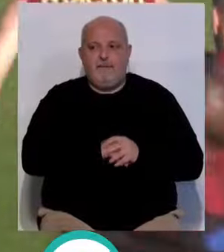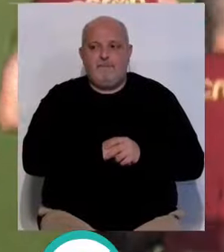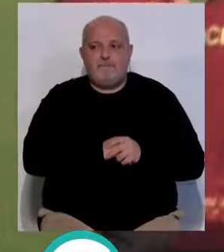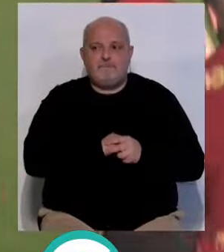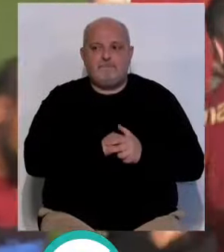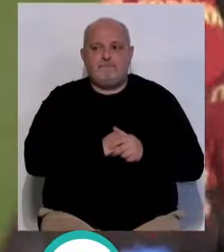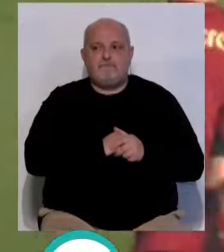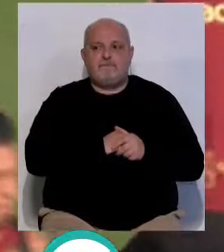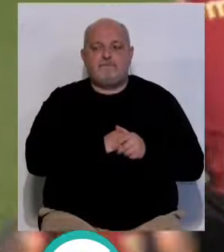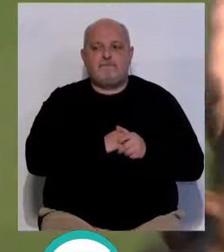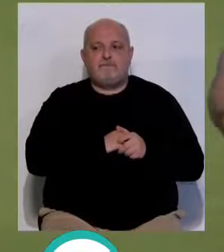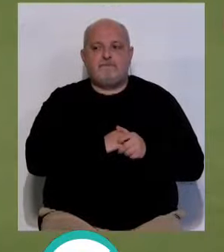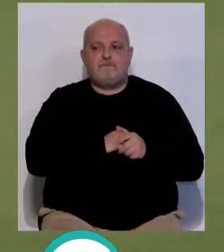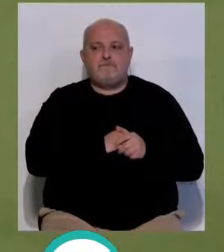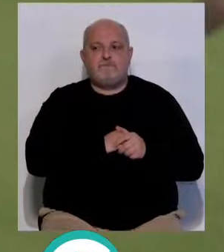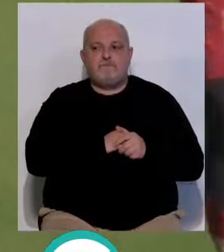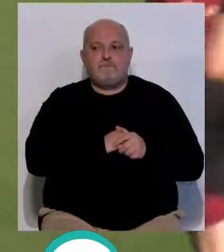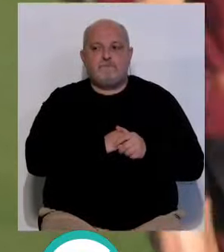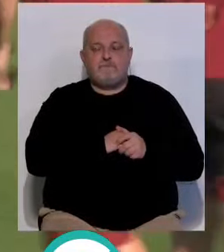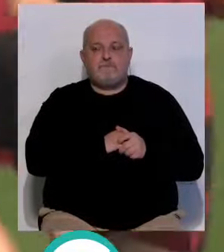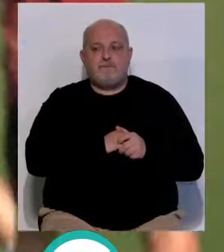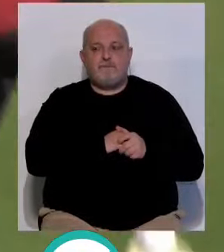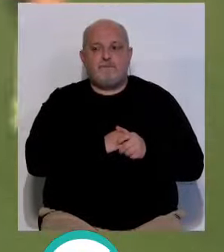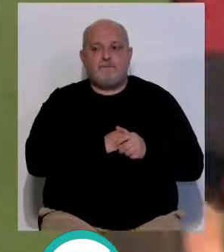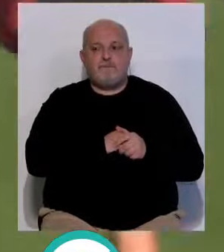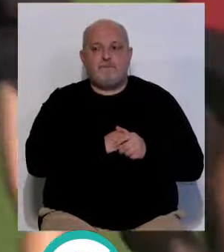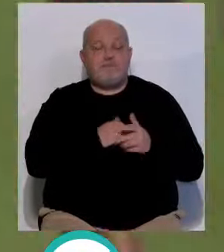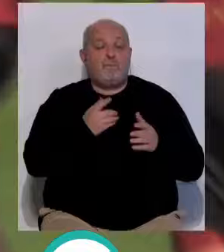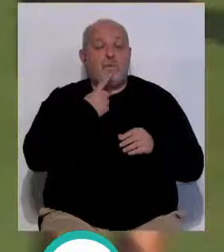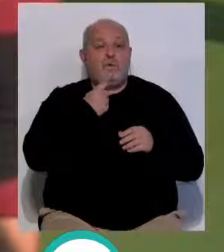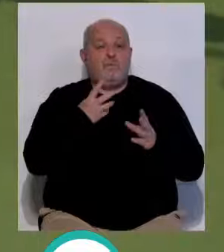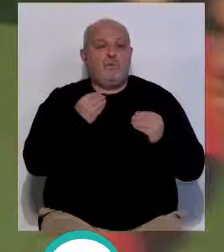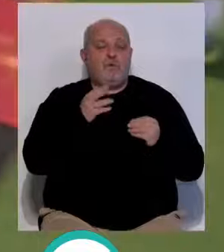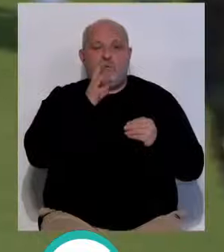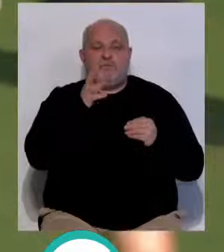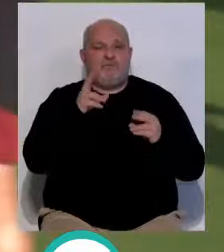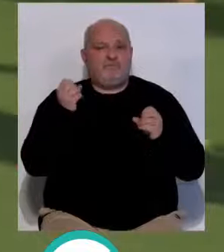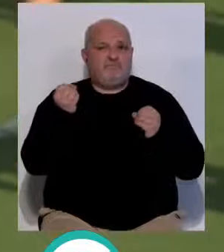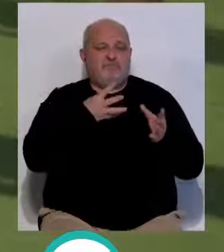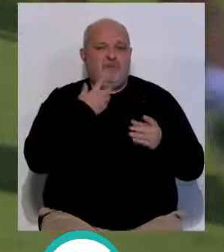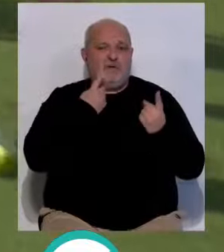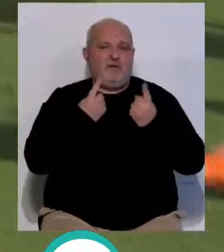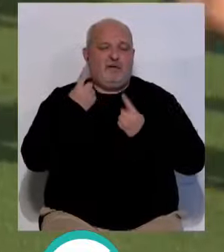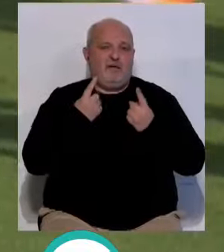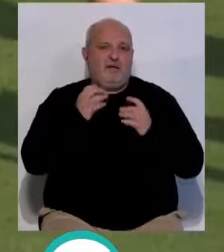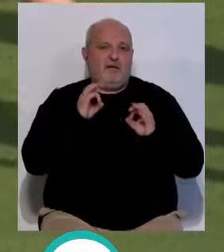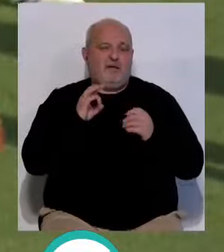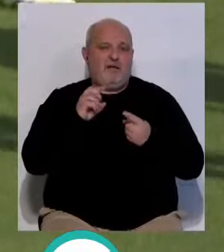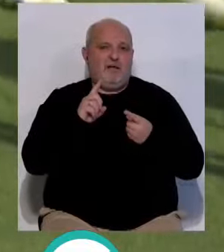igual y ojo e cuesta mucho hablar de ciertos futbolistas especialmente de un futbolista como